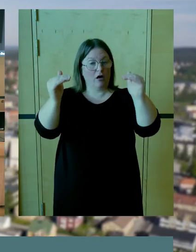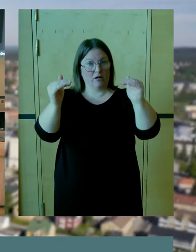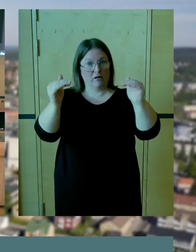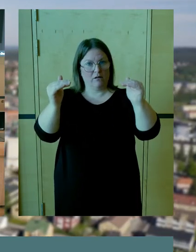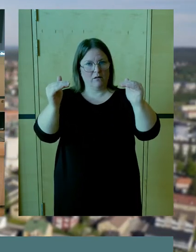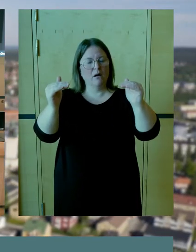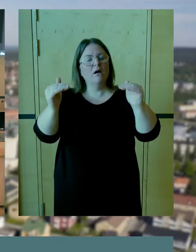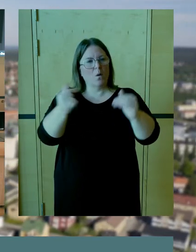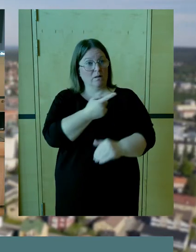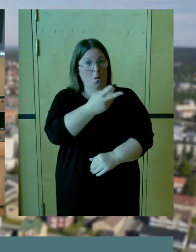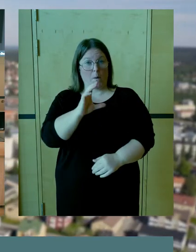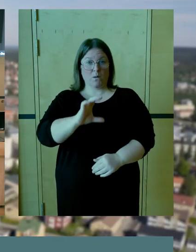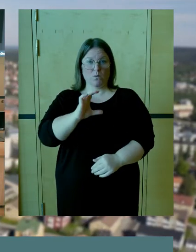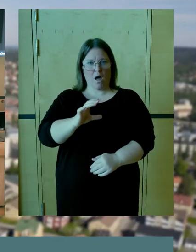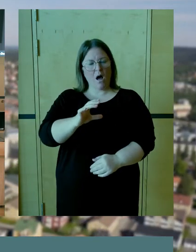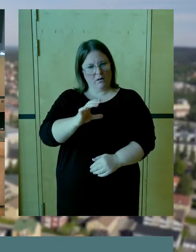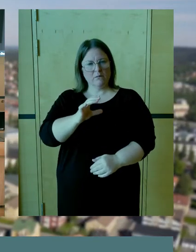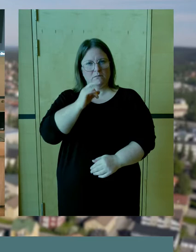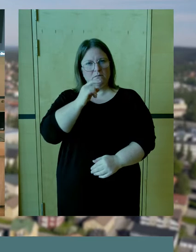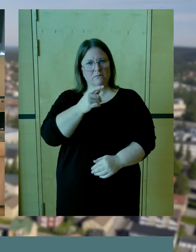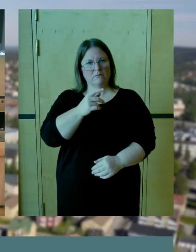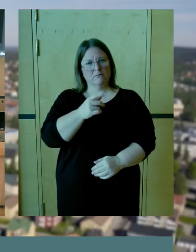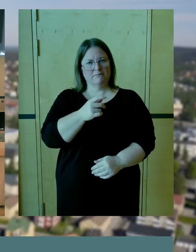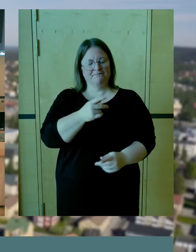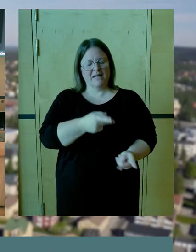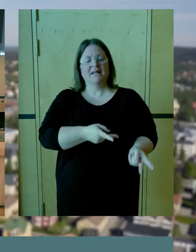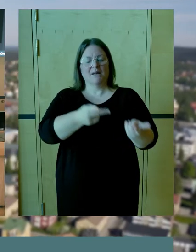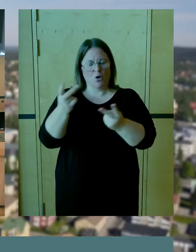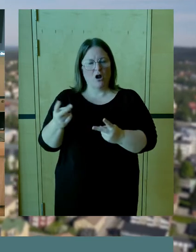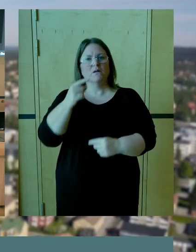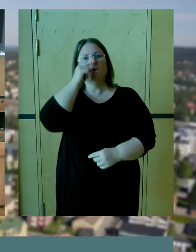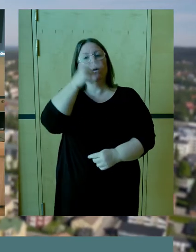Stolta över att vi satsar mycket på äldreomsorg Och det kommer jag fortsätta göra Tack så mycket